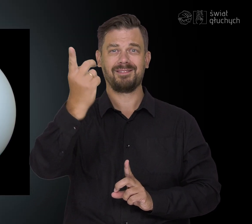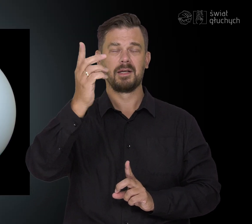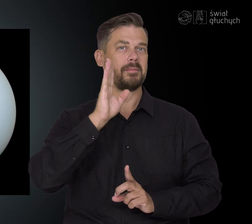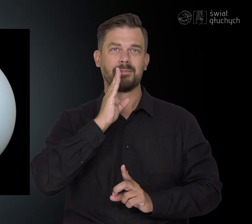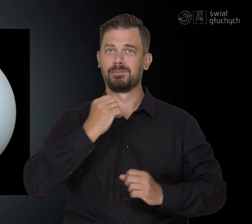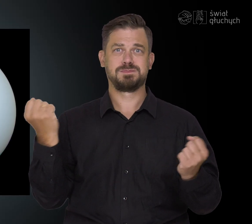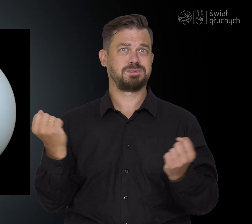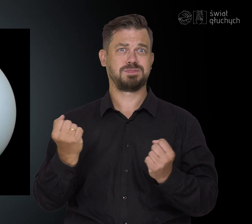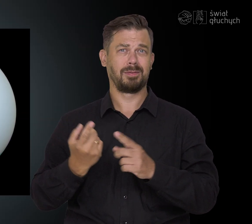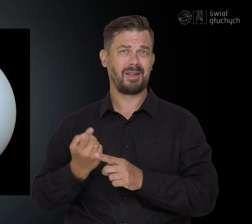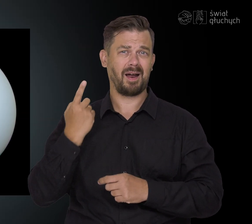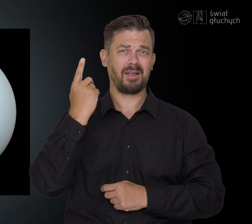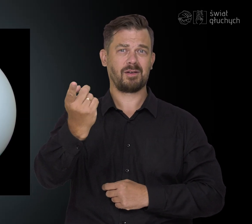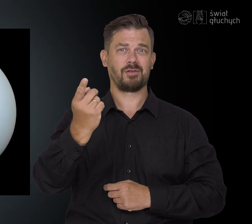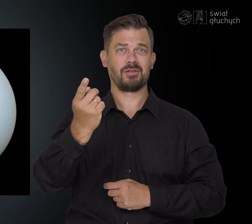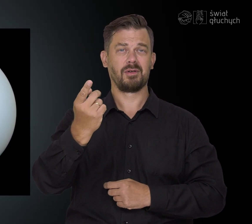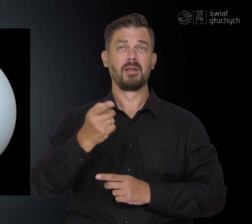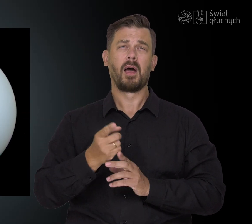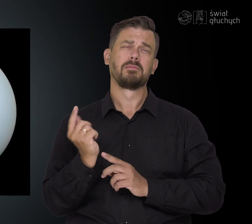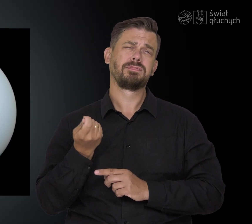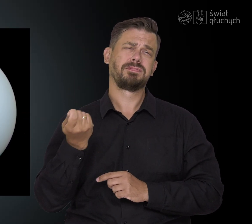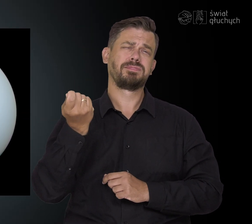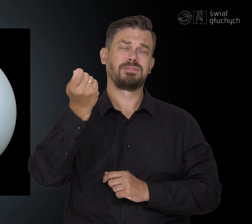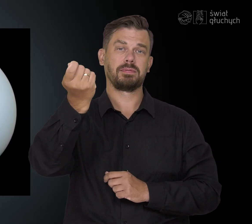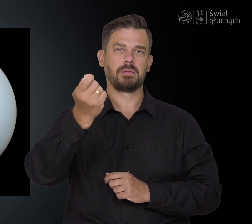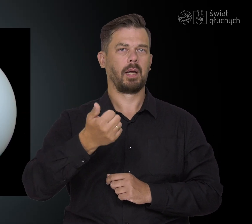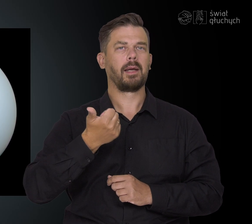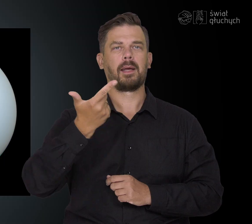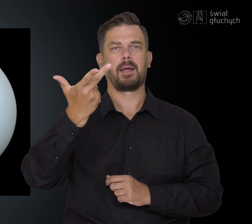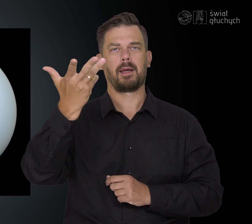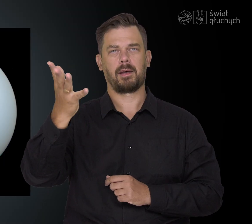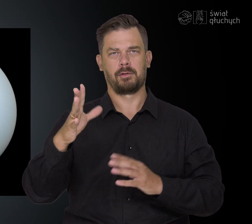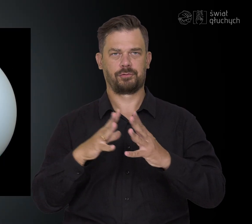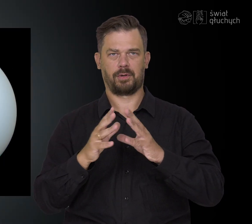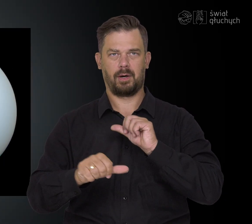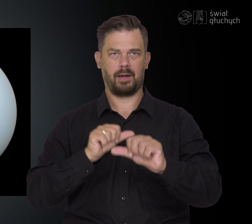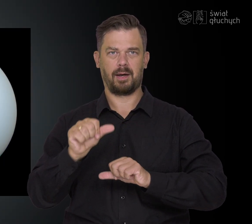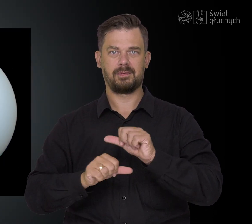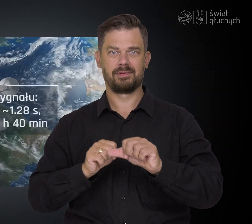To jest odległość tak potężna, że na samo dotarcie tam potrzeba kilkunastu lat lotu. Co więcej,